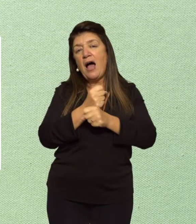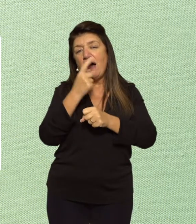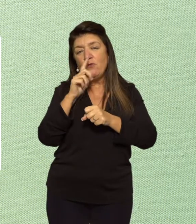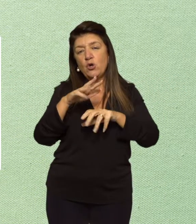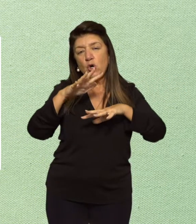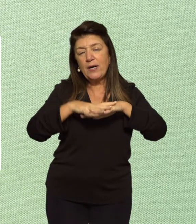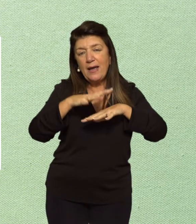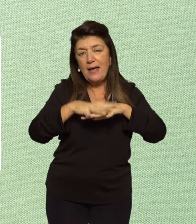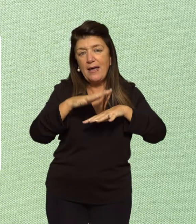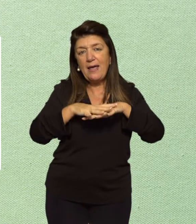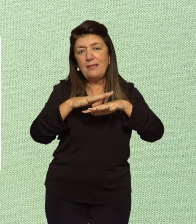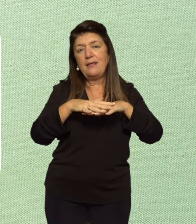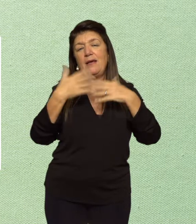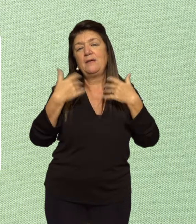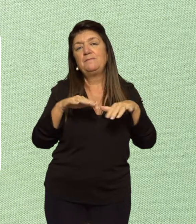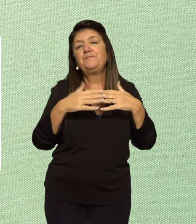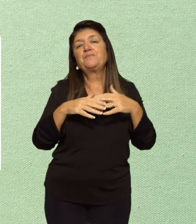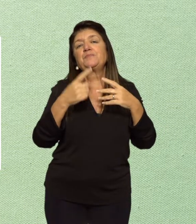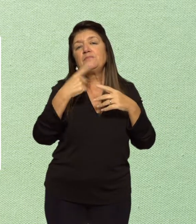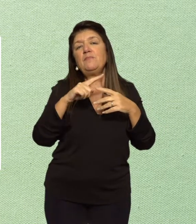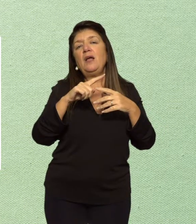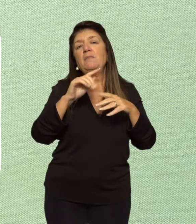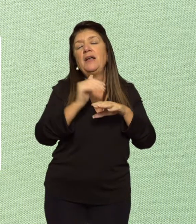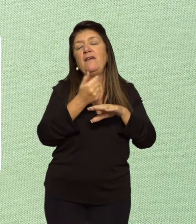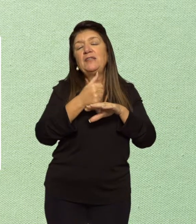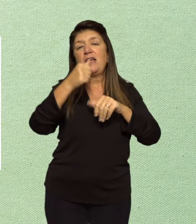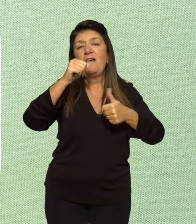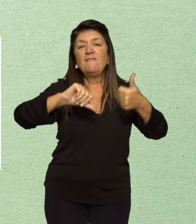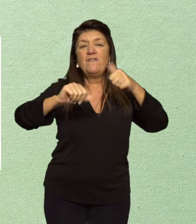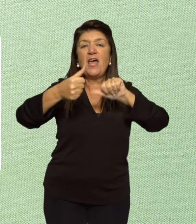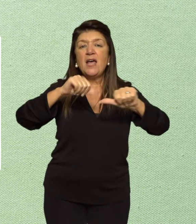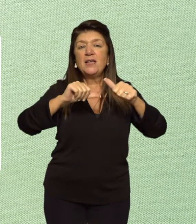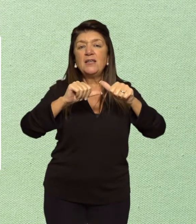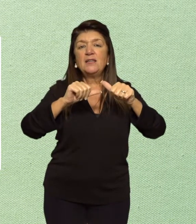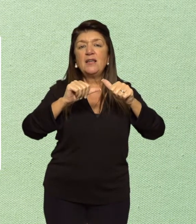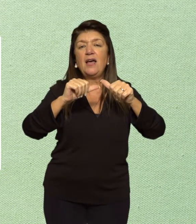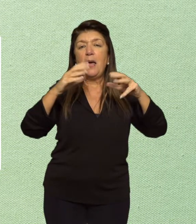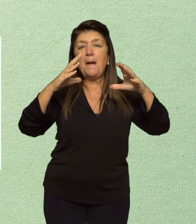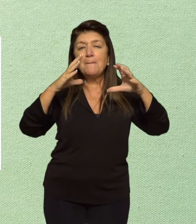un pochettino queste ferite che però parte sempre anche dal mettere come protagonista